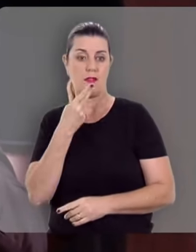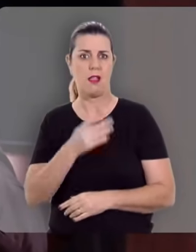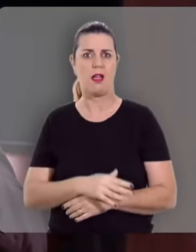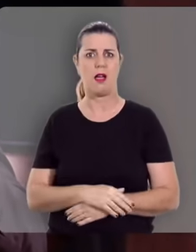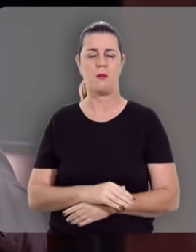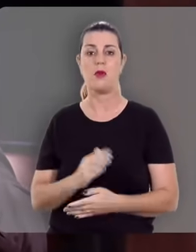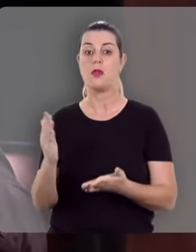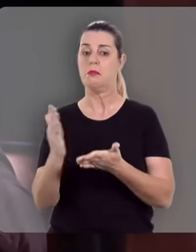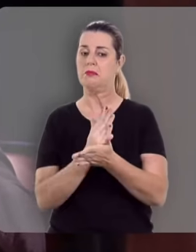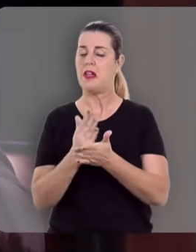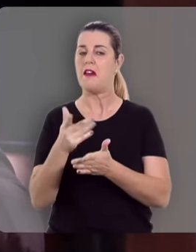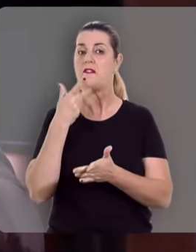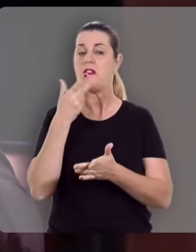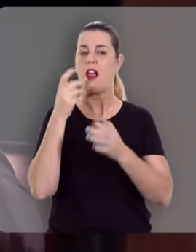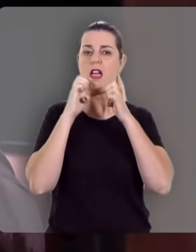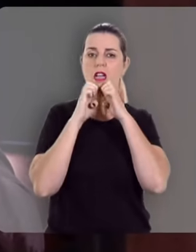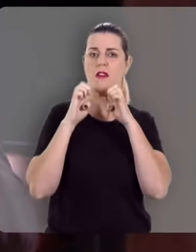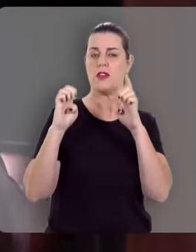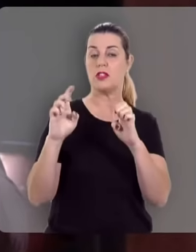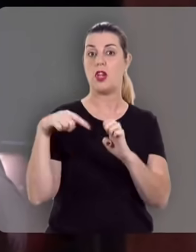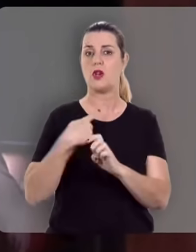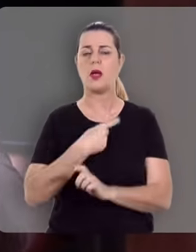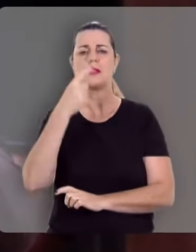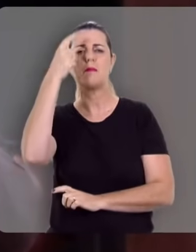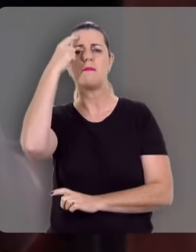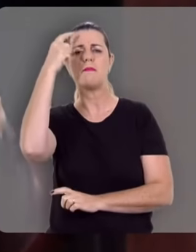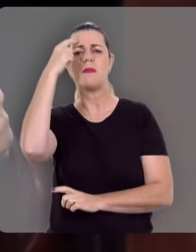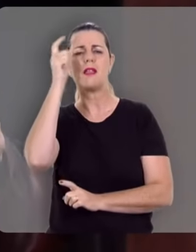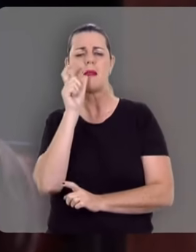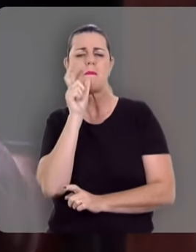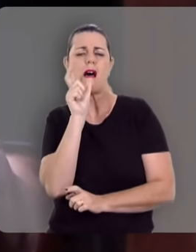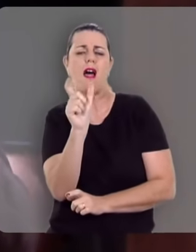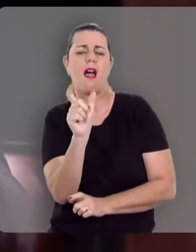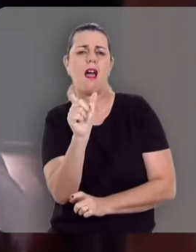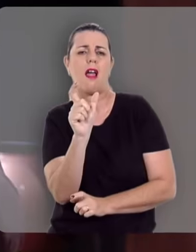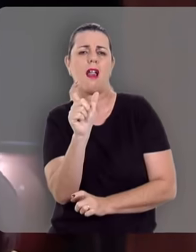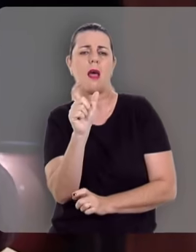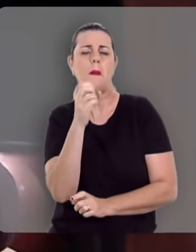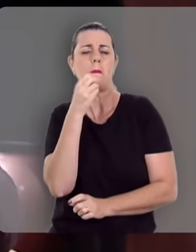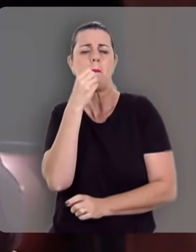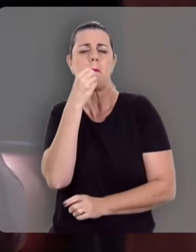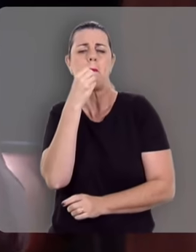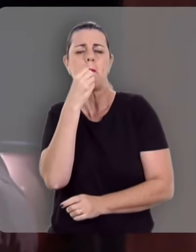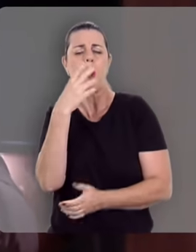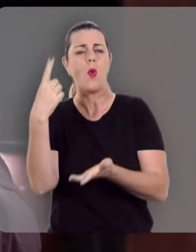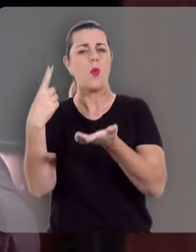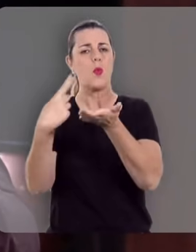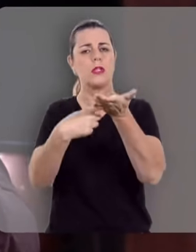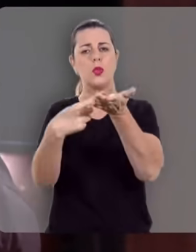vezes quando nós falamos do Evangelho Nós pensamos na etimologia da palavra né das boas notícias e